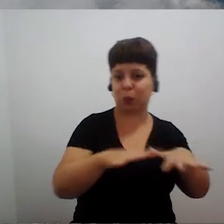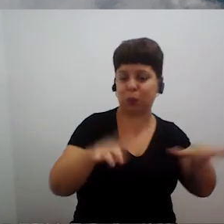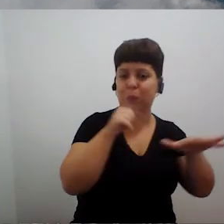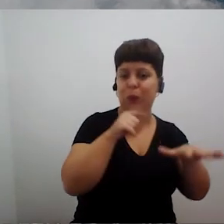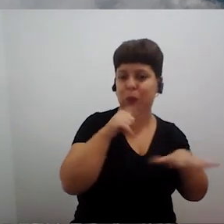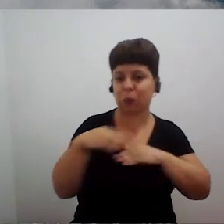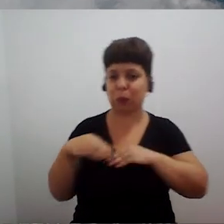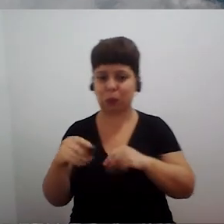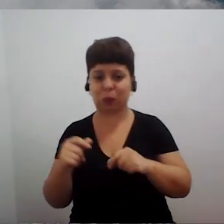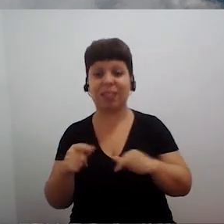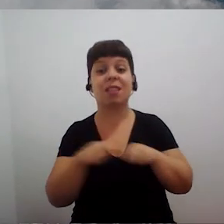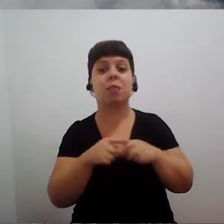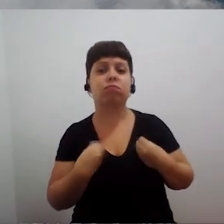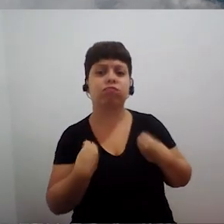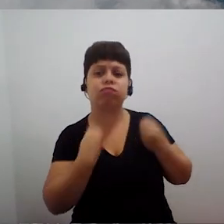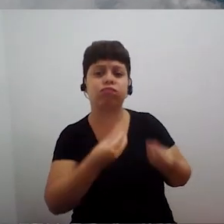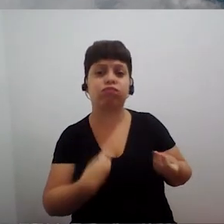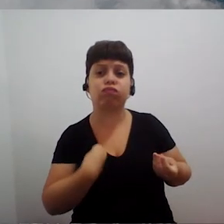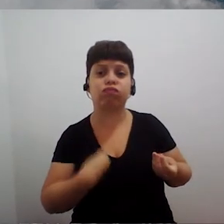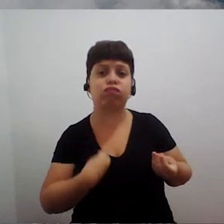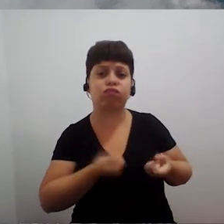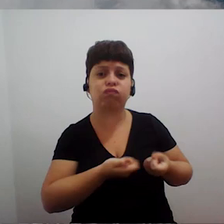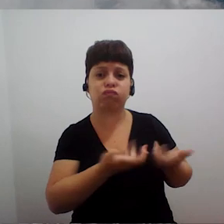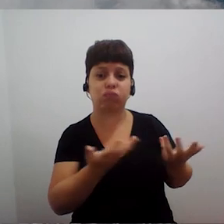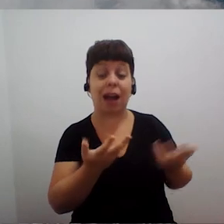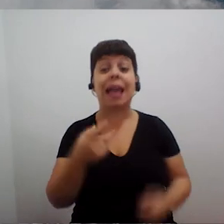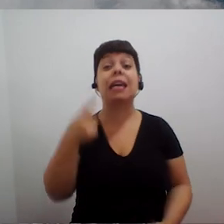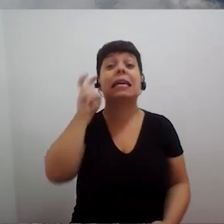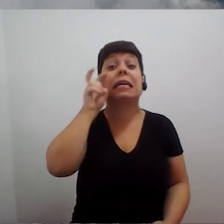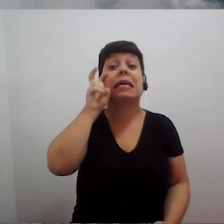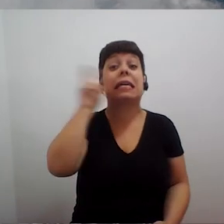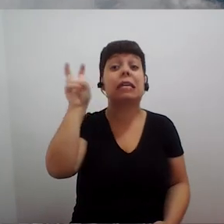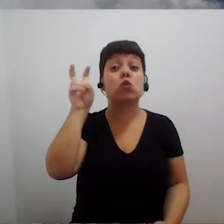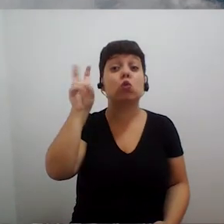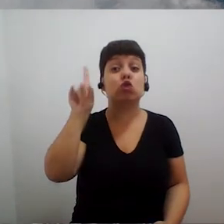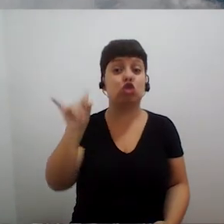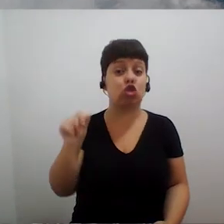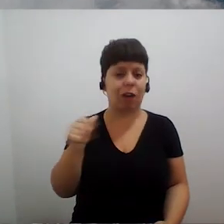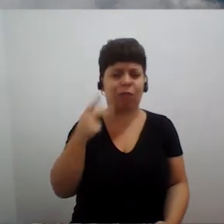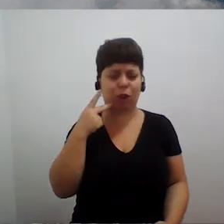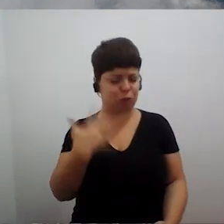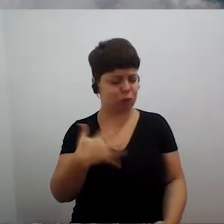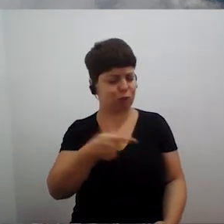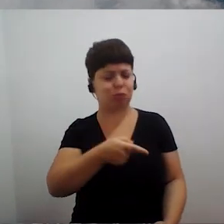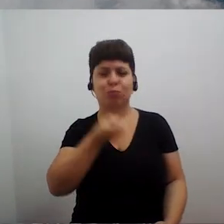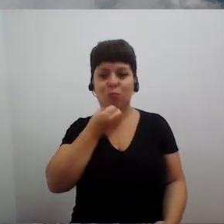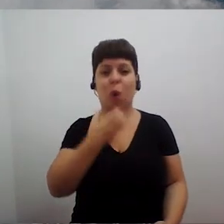com uma fatura de espécies que Deus falou no quinto dia é muito bom, então logo no início